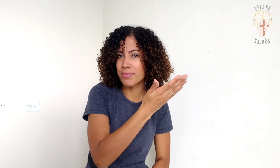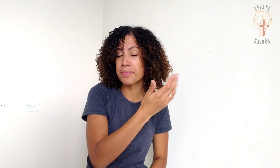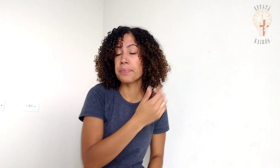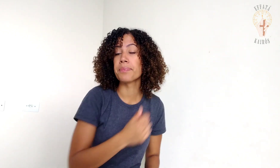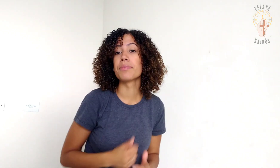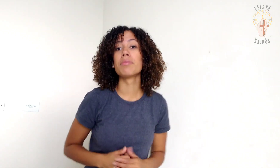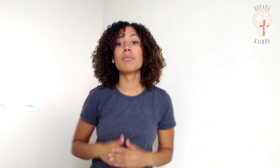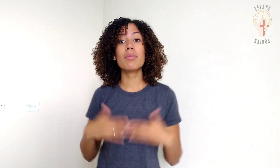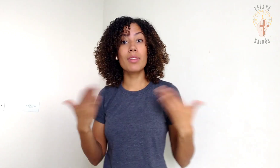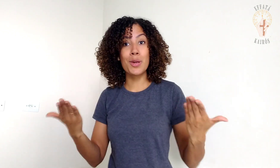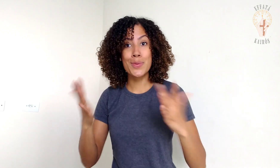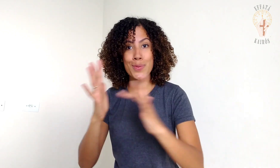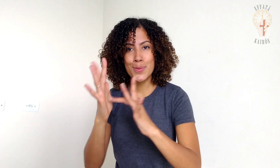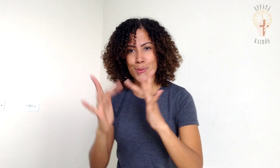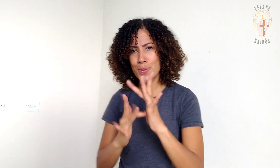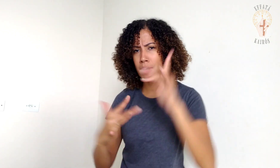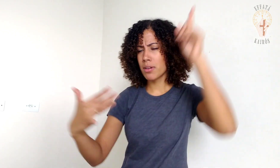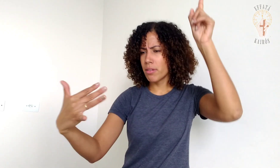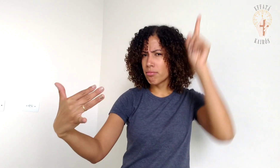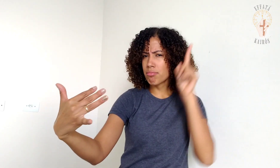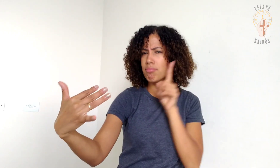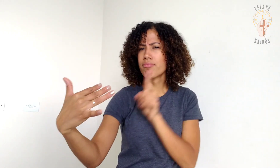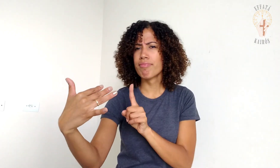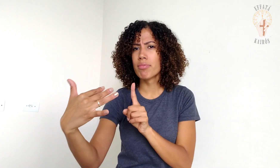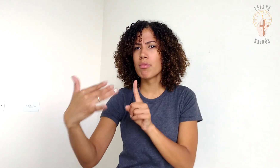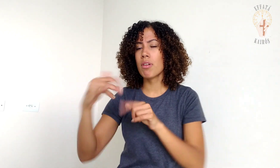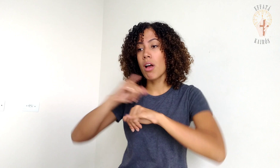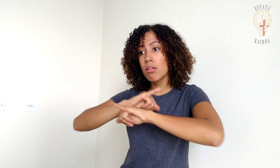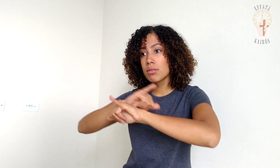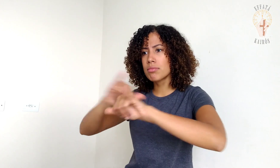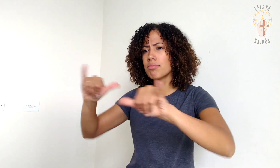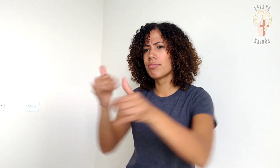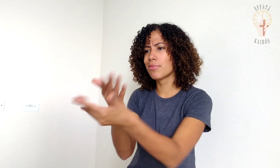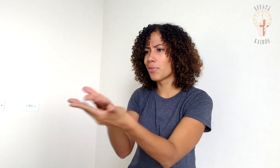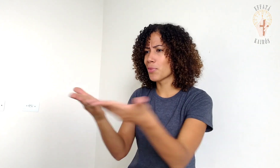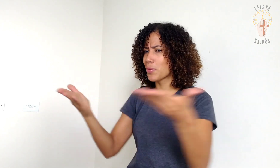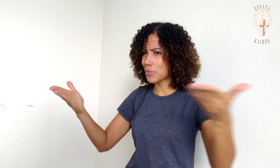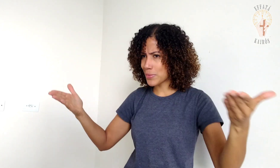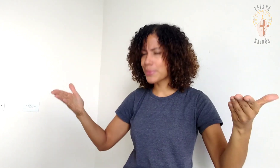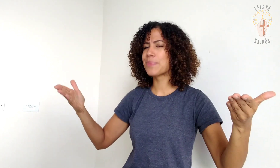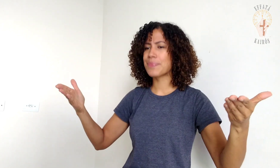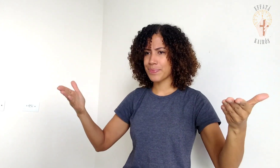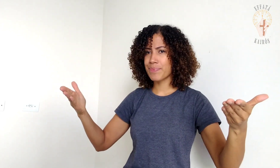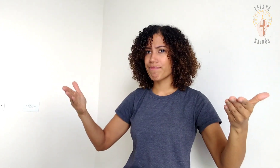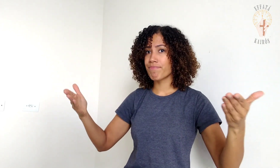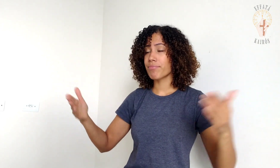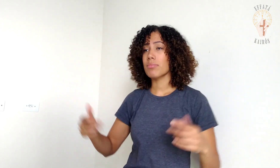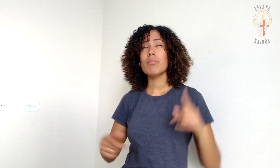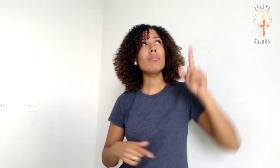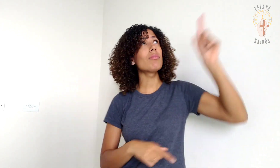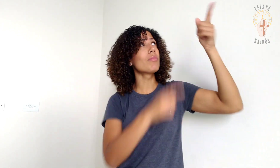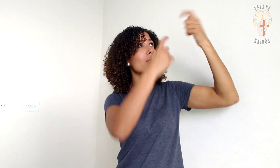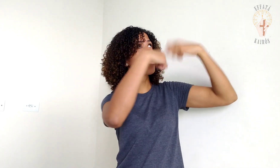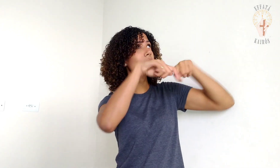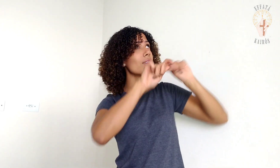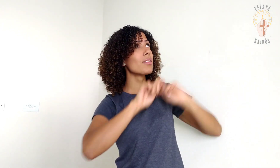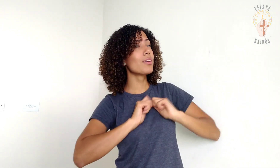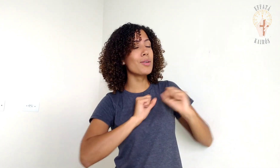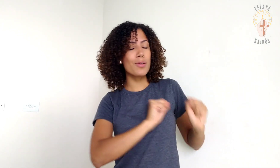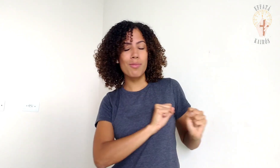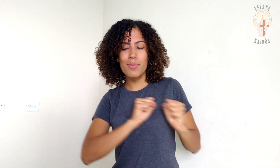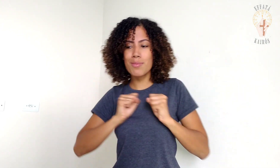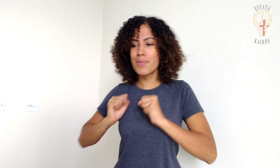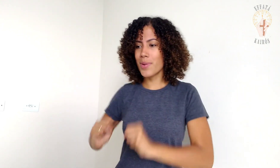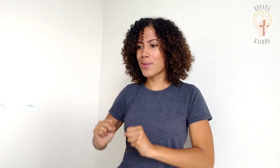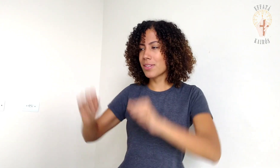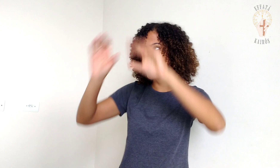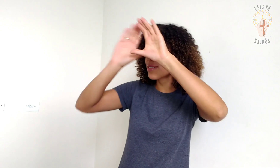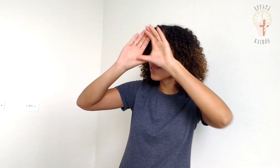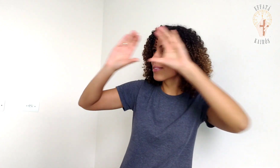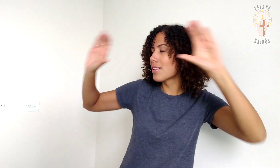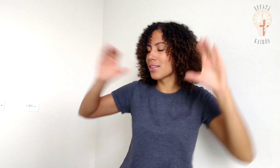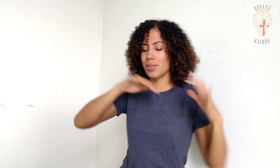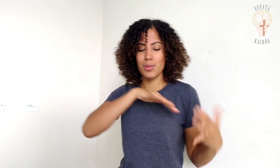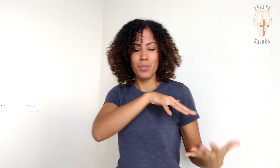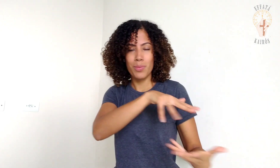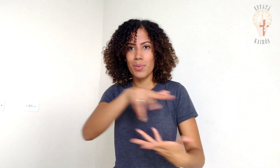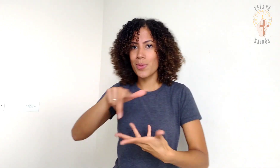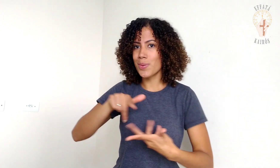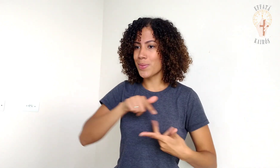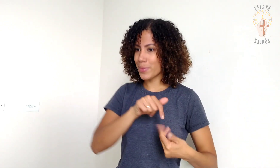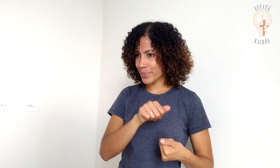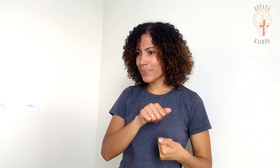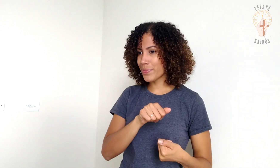18 - Então Jesus aproximou-se e falou: “Toda a autoridade me foi dada no céu e sobre a terra.